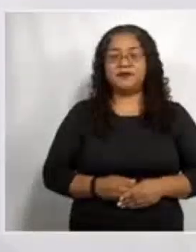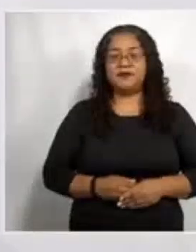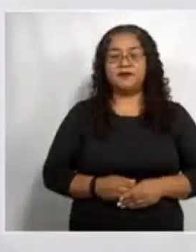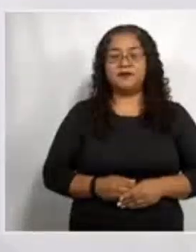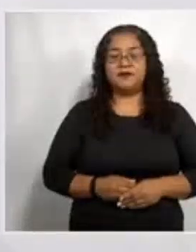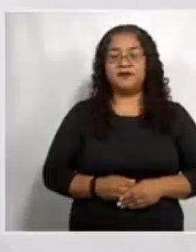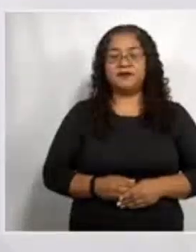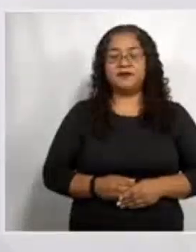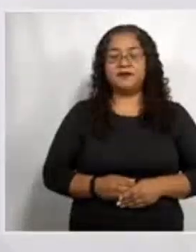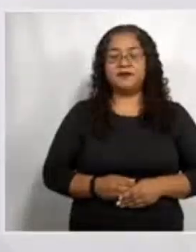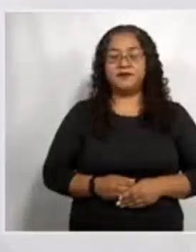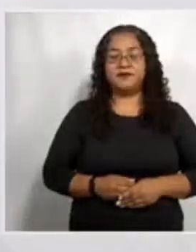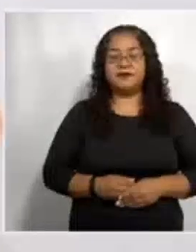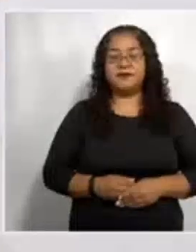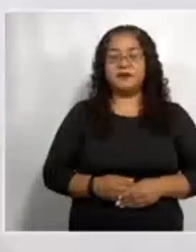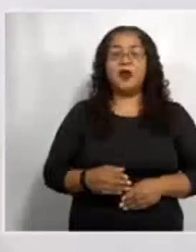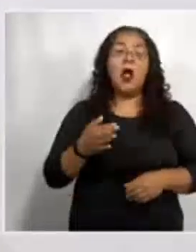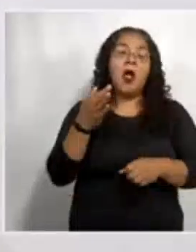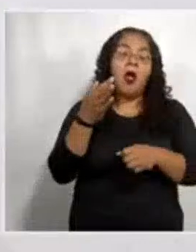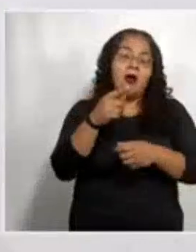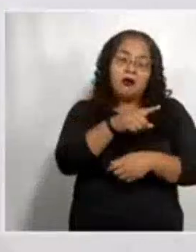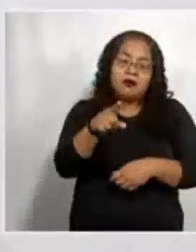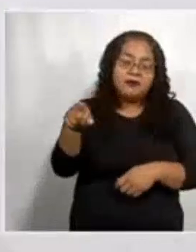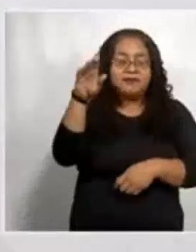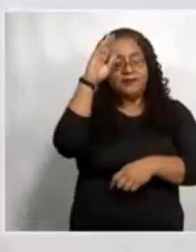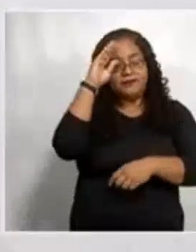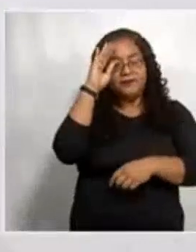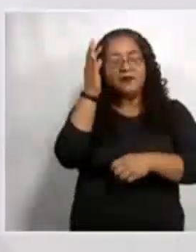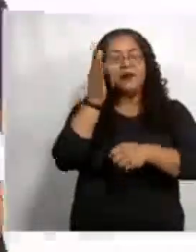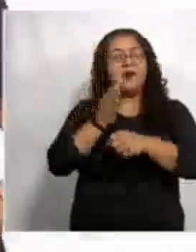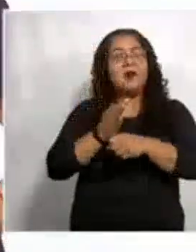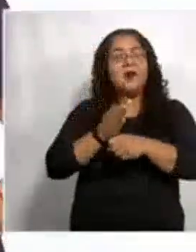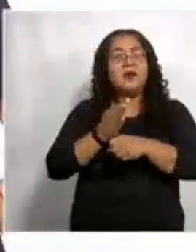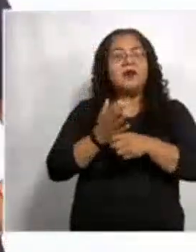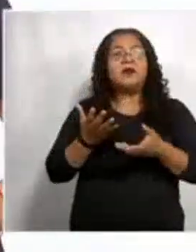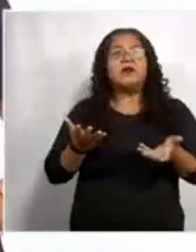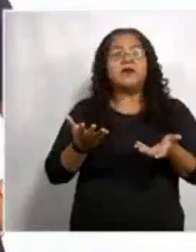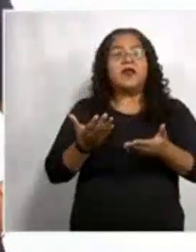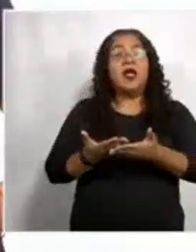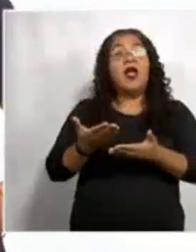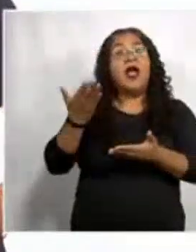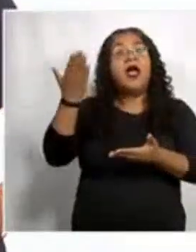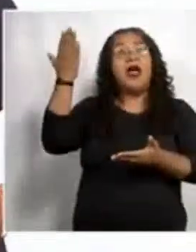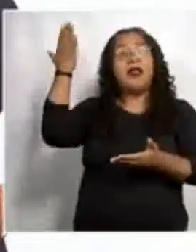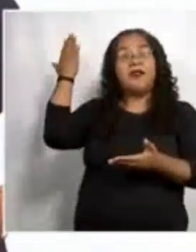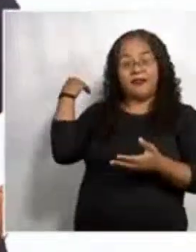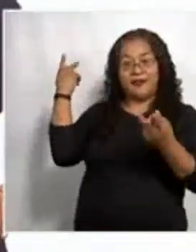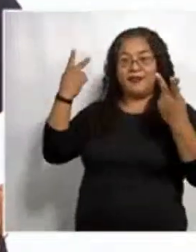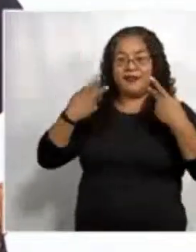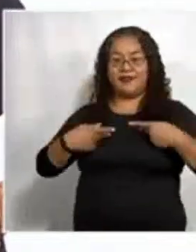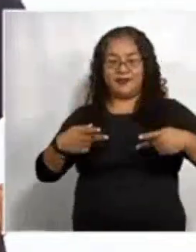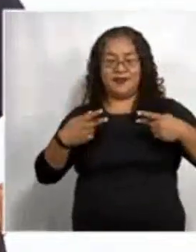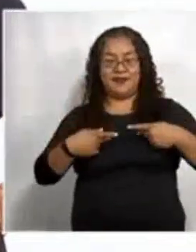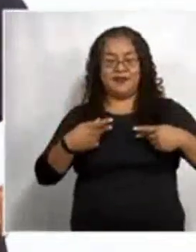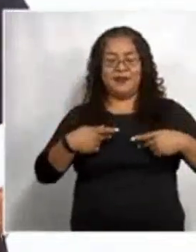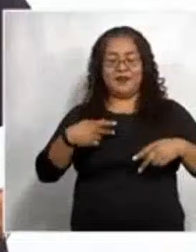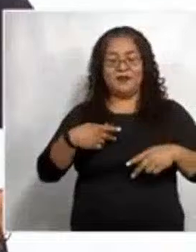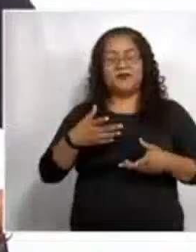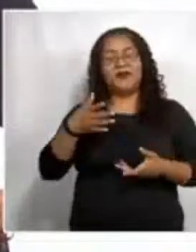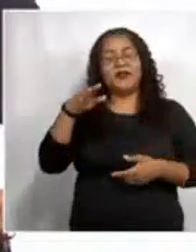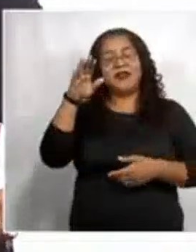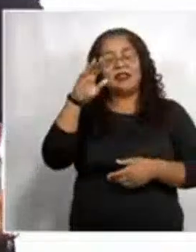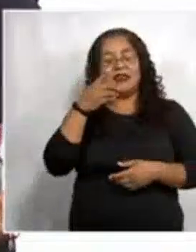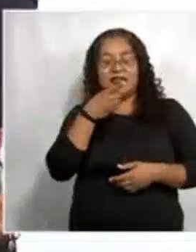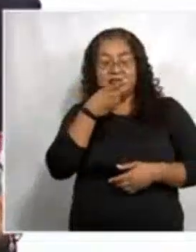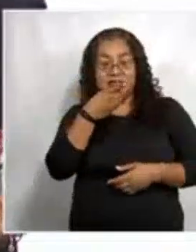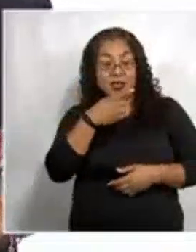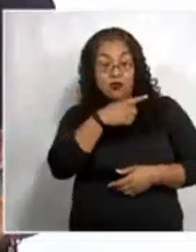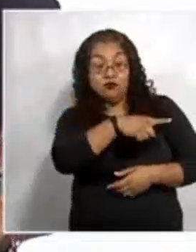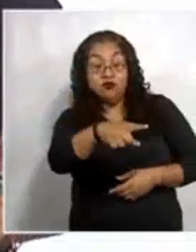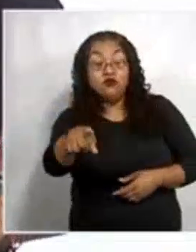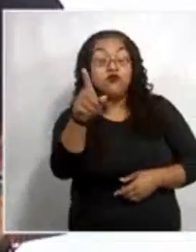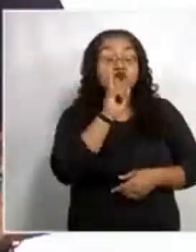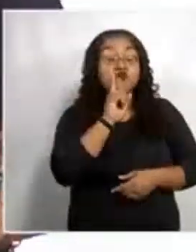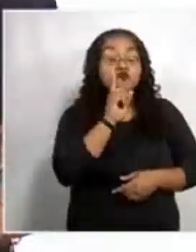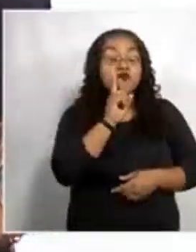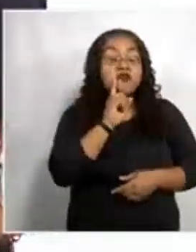el tiempo, ya quedó en el pasado. Aquel dicho que decía, "Calladita te ves más bonita." Eso